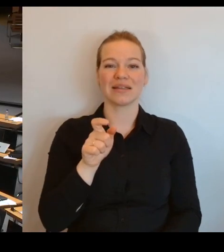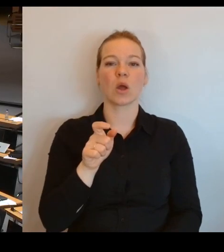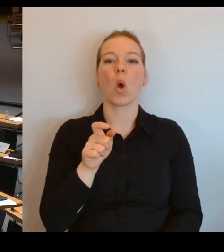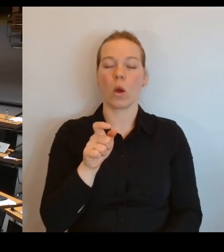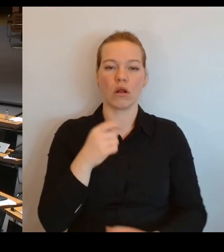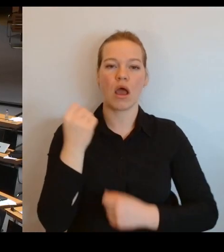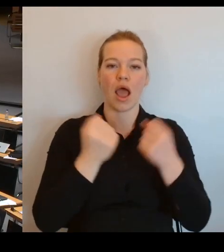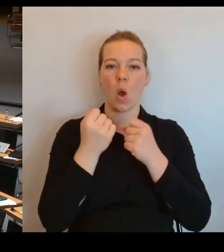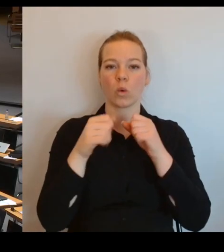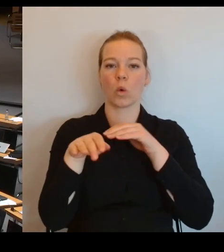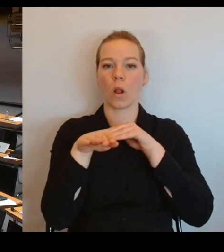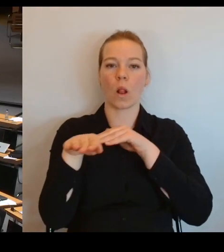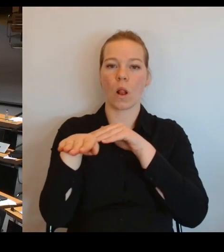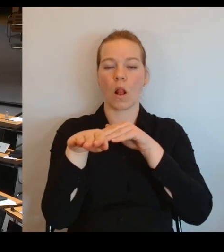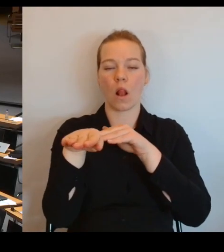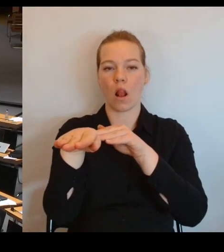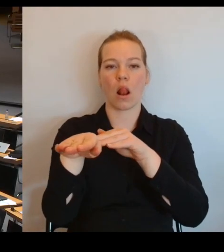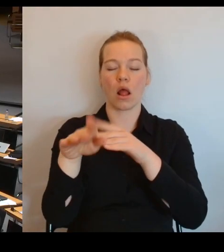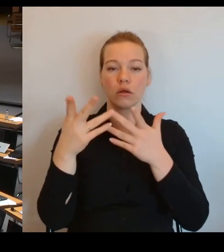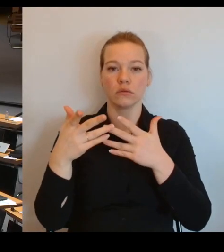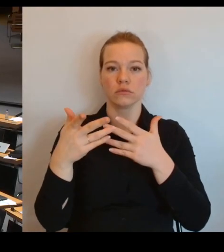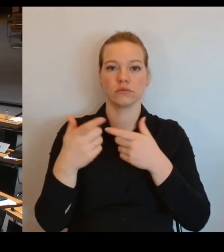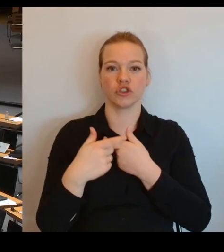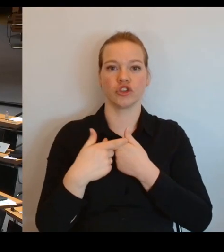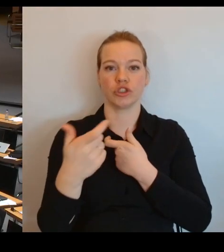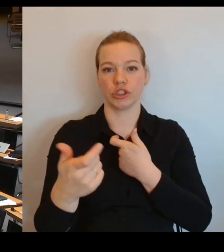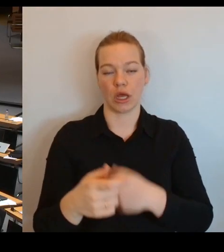Das ist weder ganz hohes intellektuelles Niveau. Ich bin begeistert.